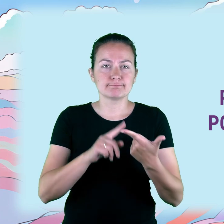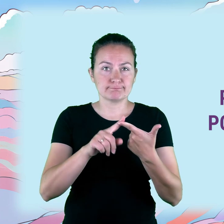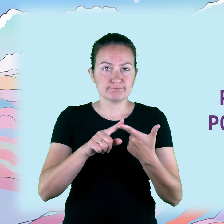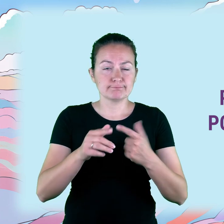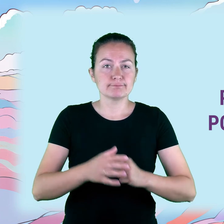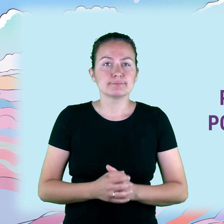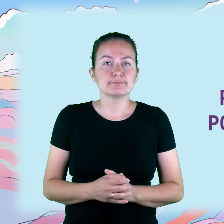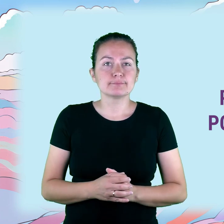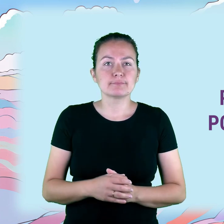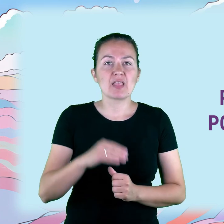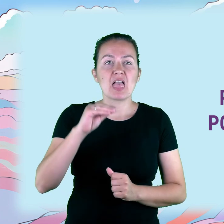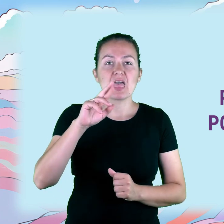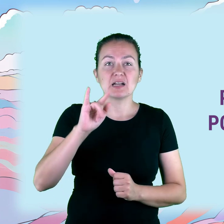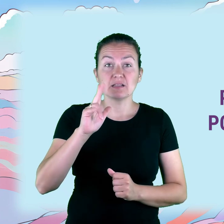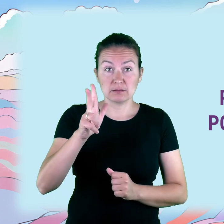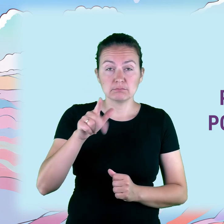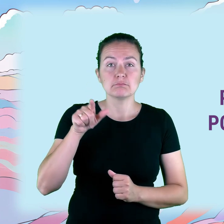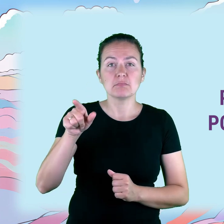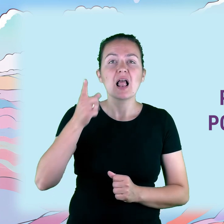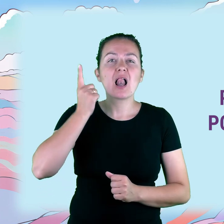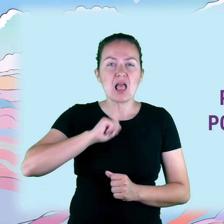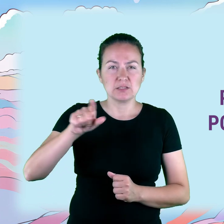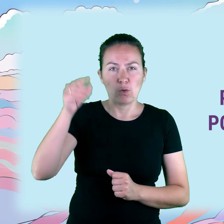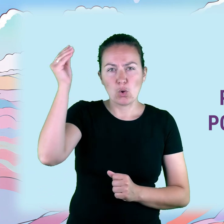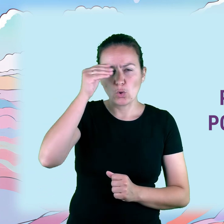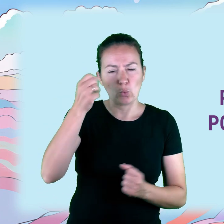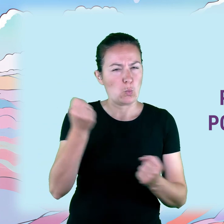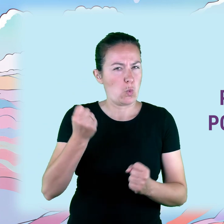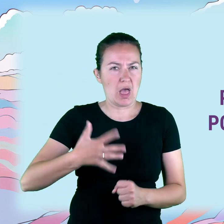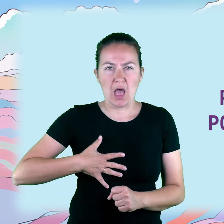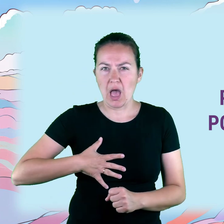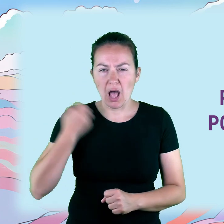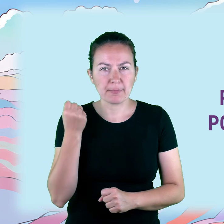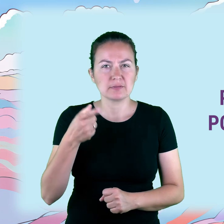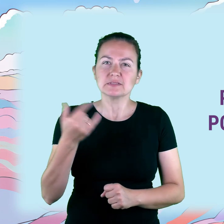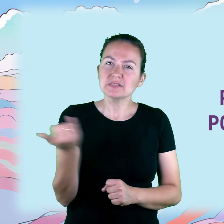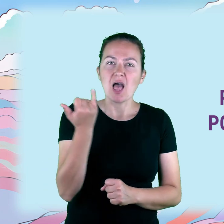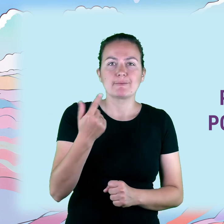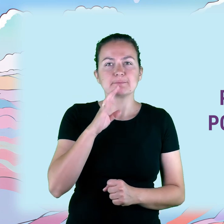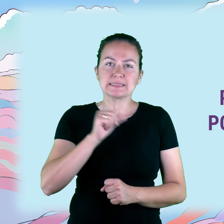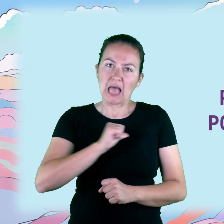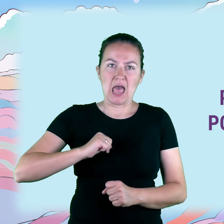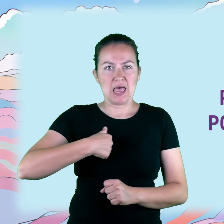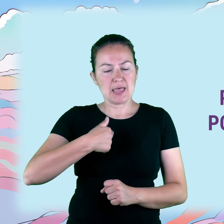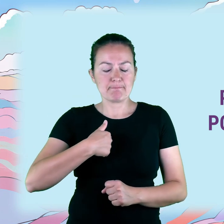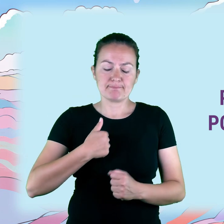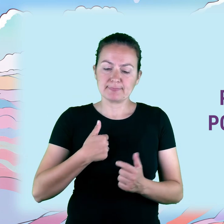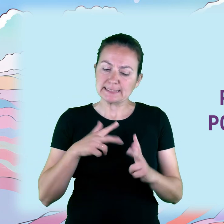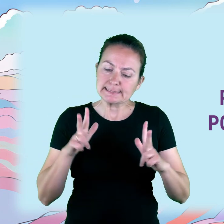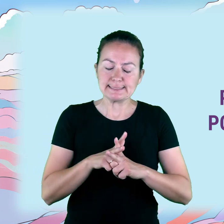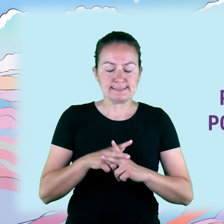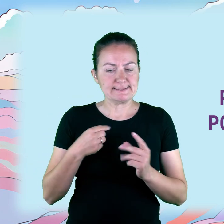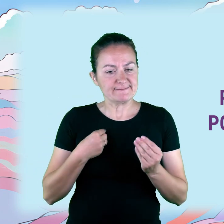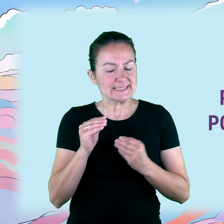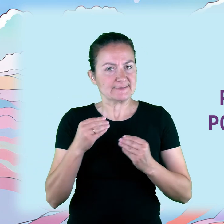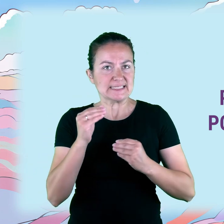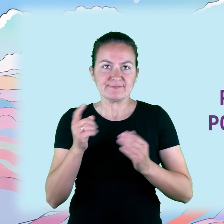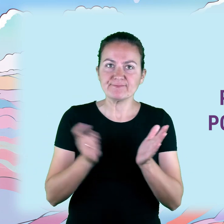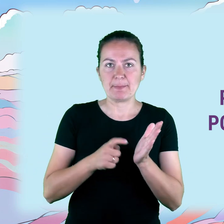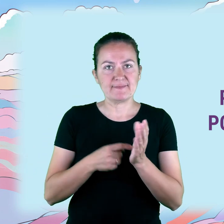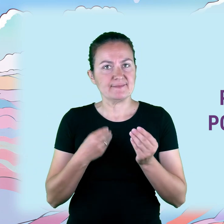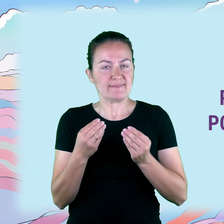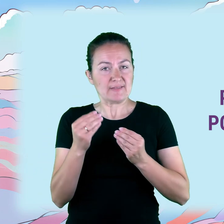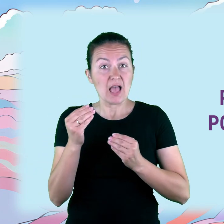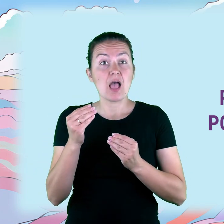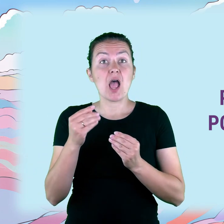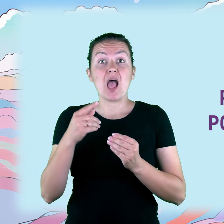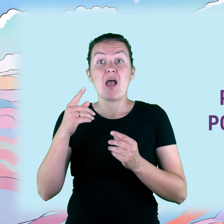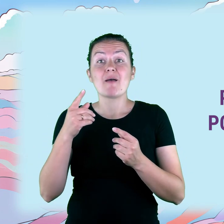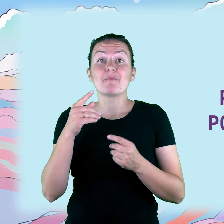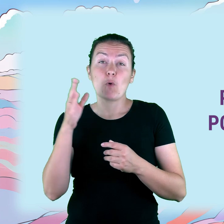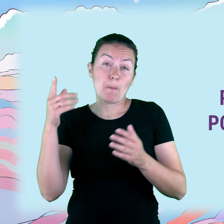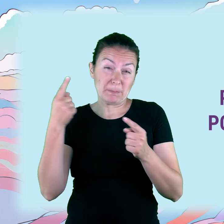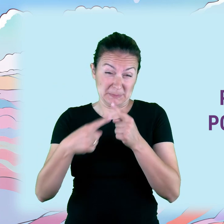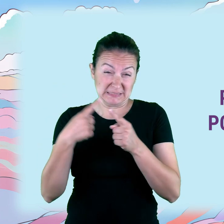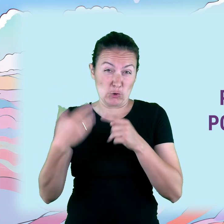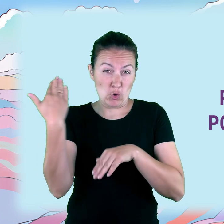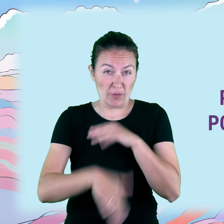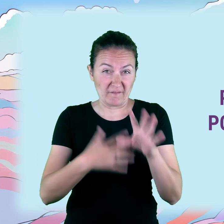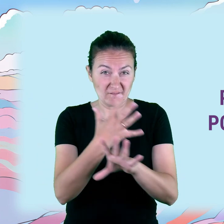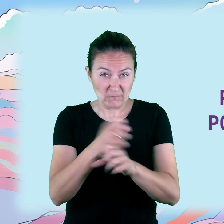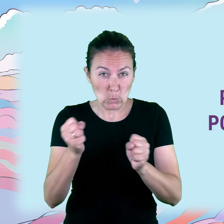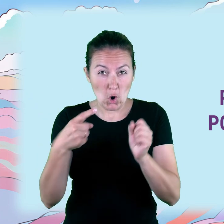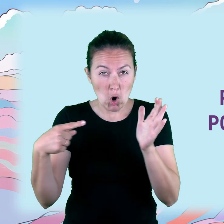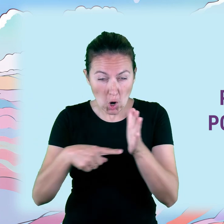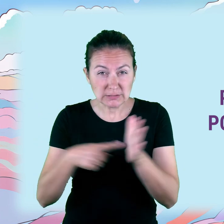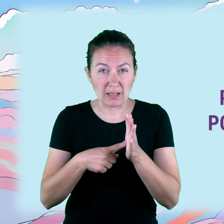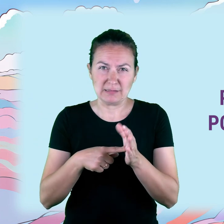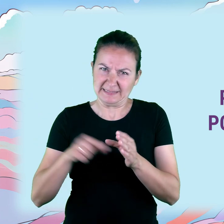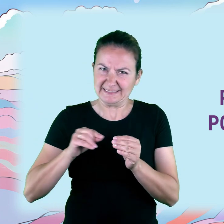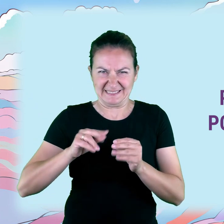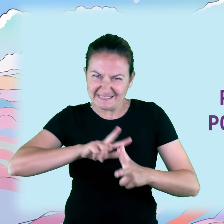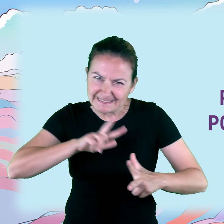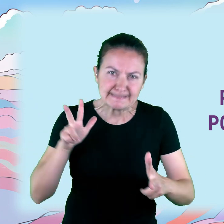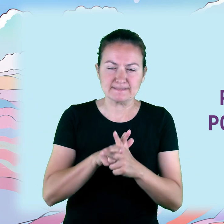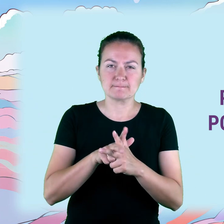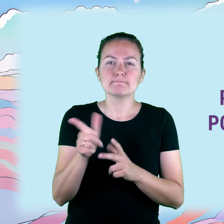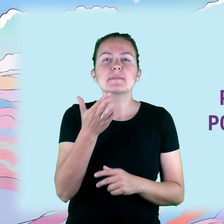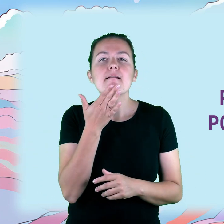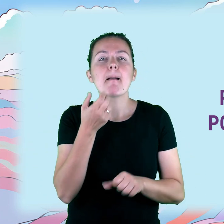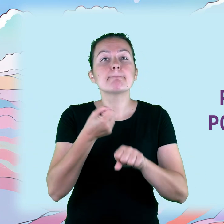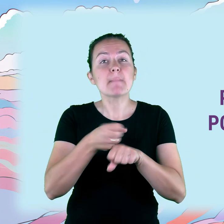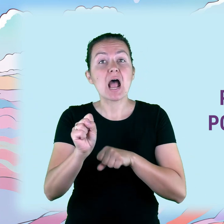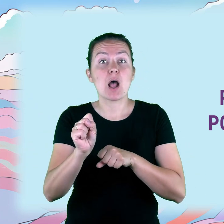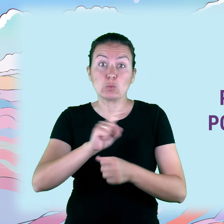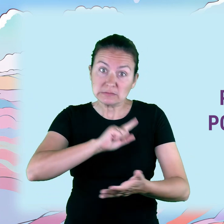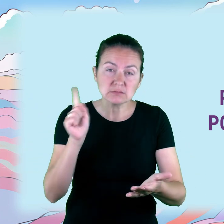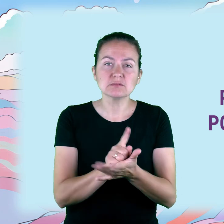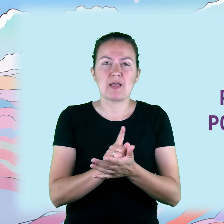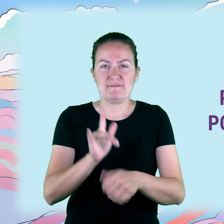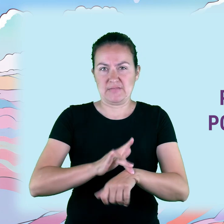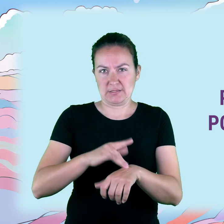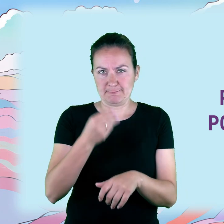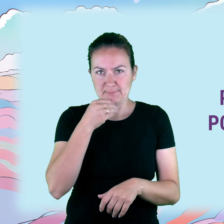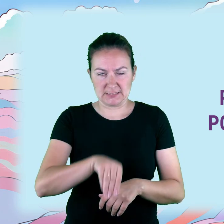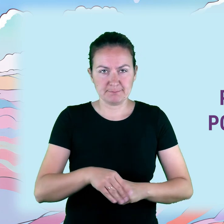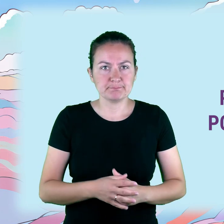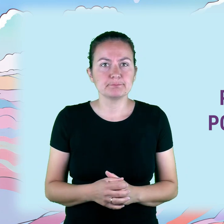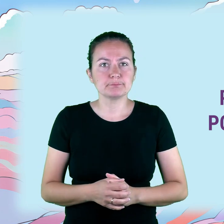2. Eryk jest bardzo ambitnym uczniem liceum. Zawsze stawiał sobie poprzeczkę wysoko, ale w ostatniej klasie jeszcze ją podnosi. Chce świetnie zdać maturę.